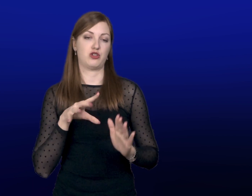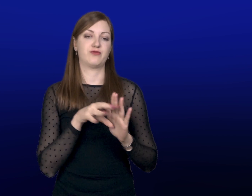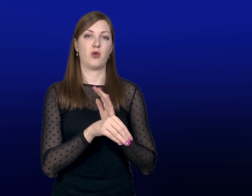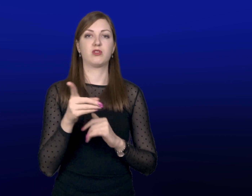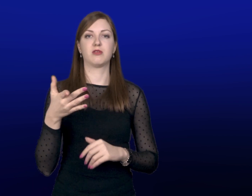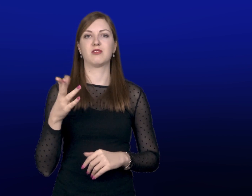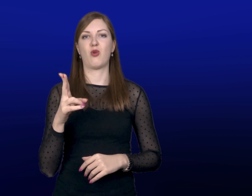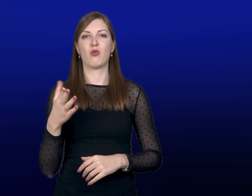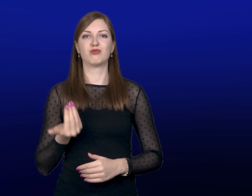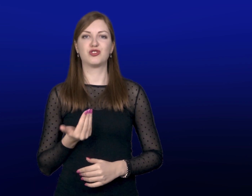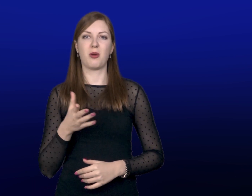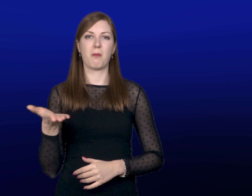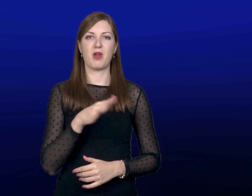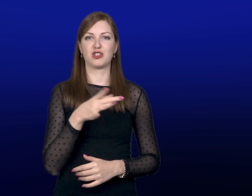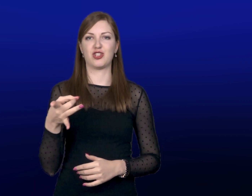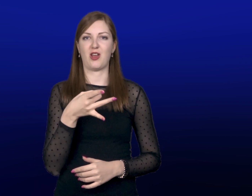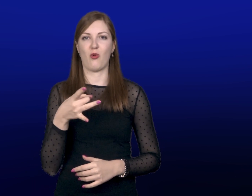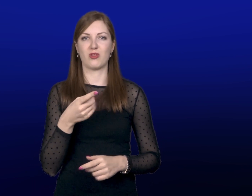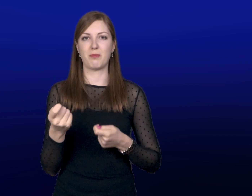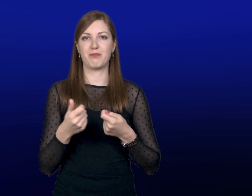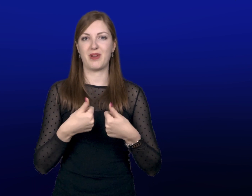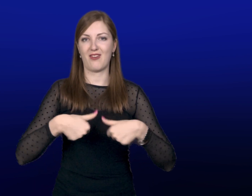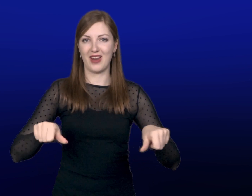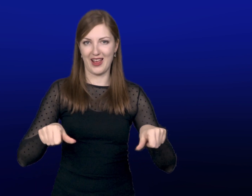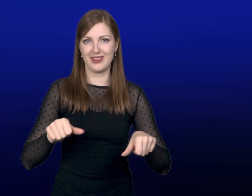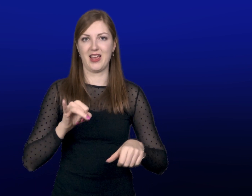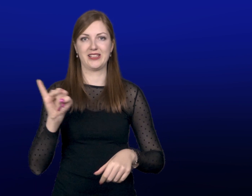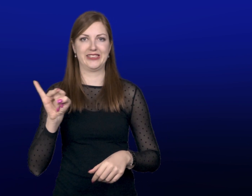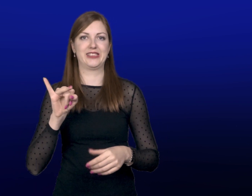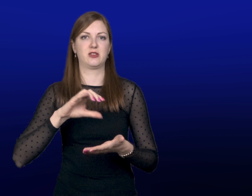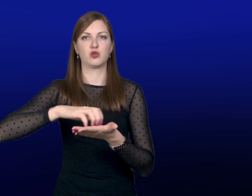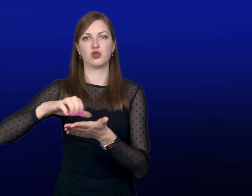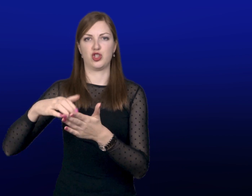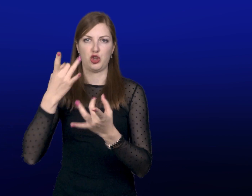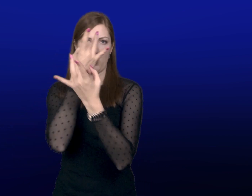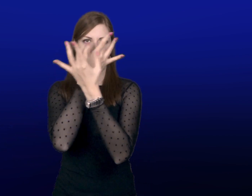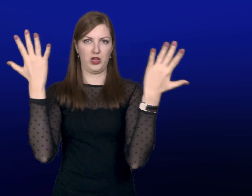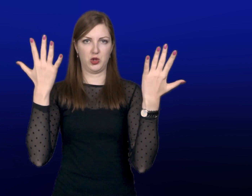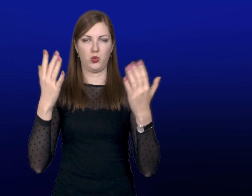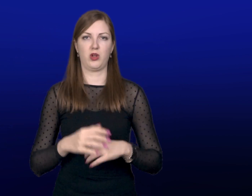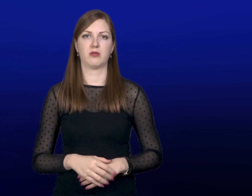межрайонных правлений и учреждений культуры.